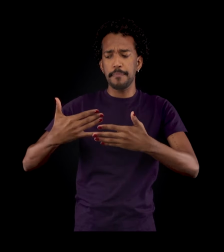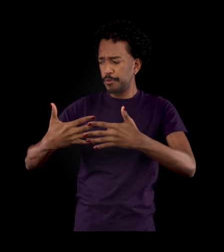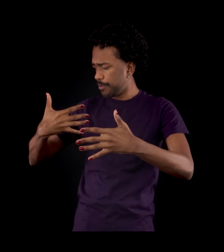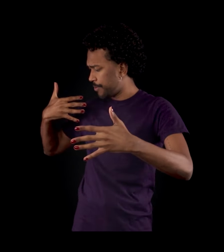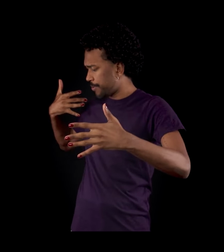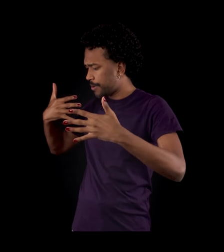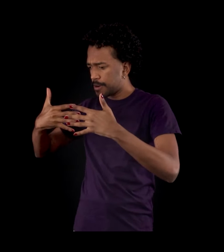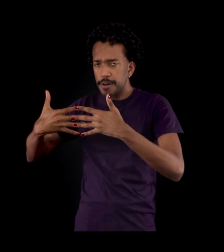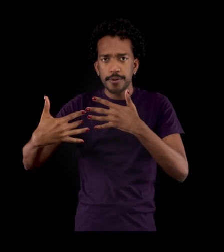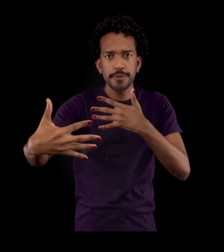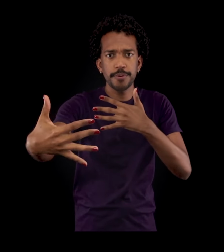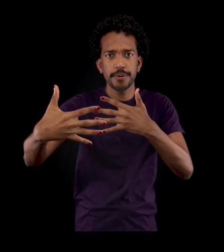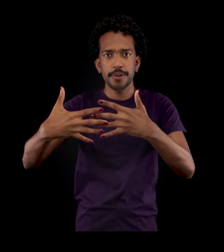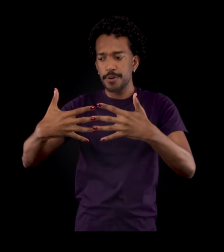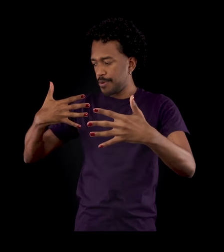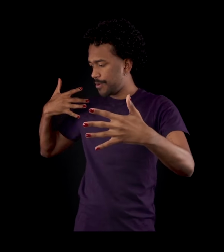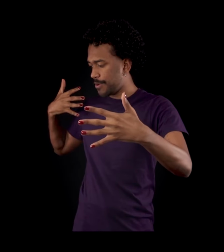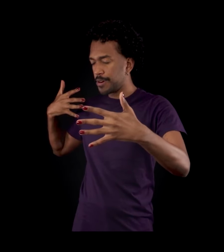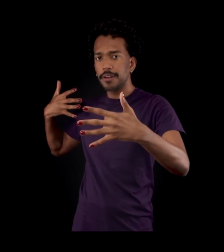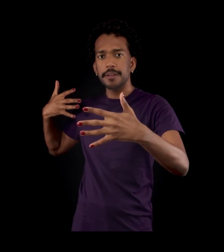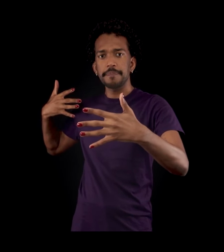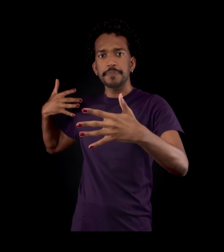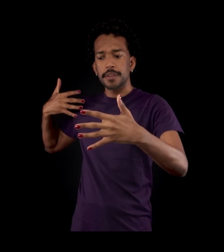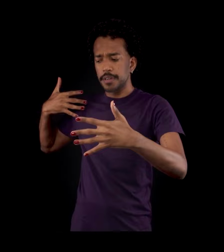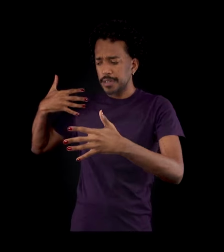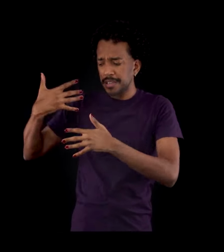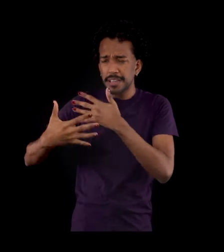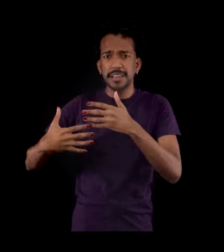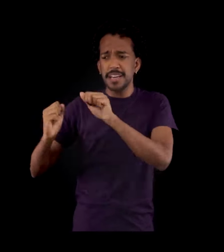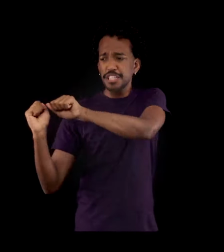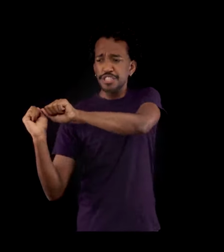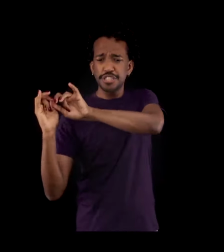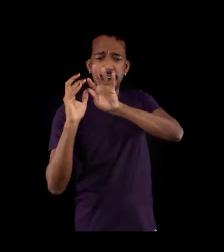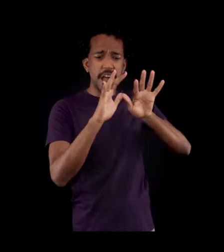Nosso passado, entremeado por tantas diásporas,